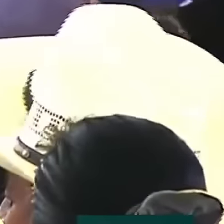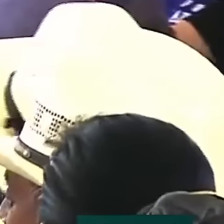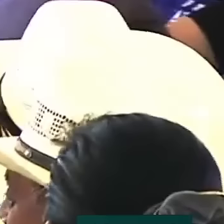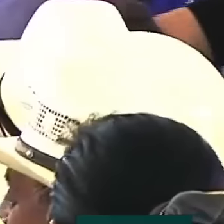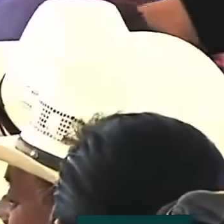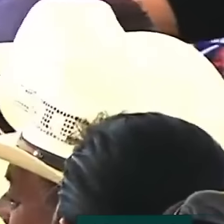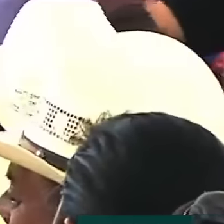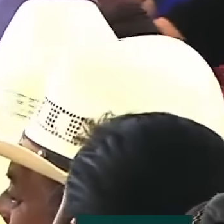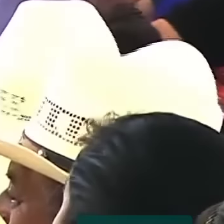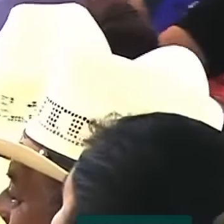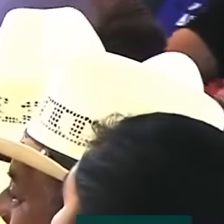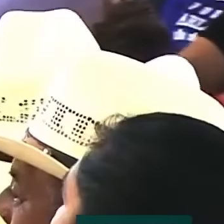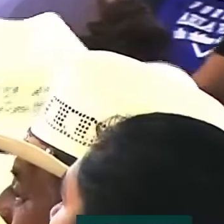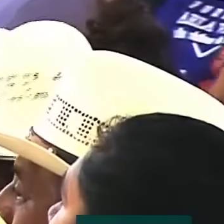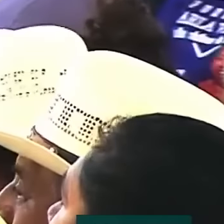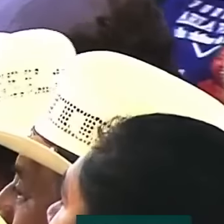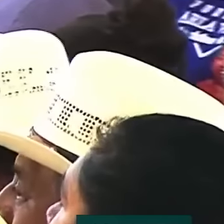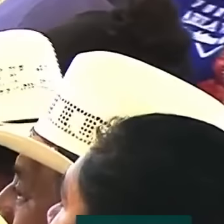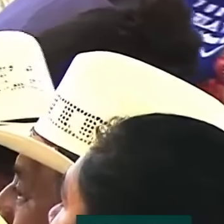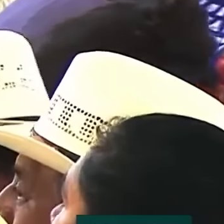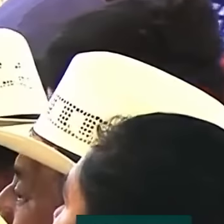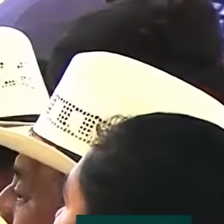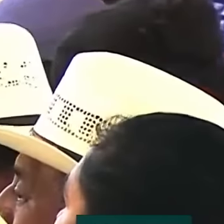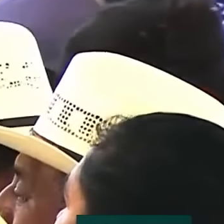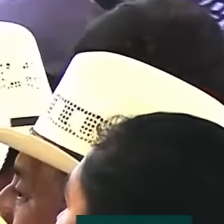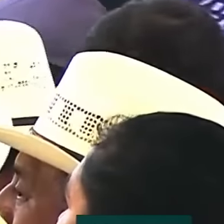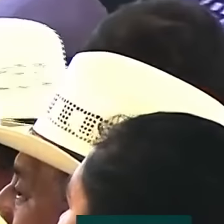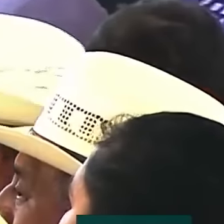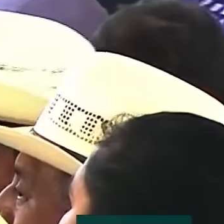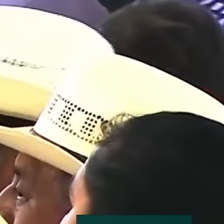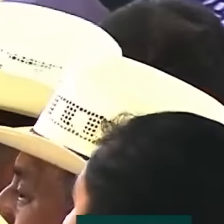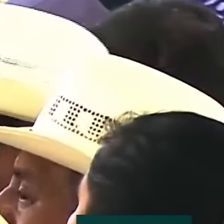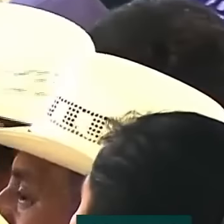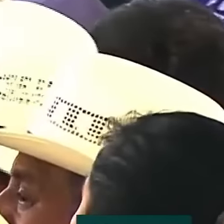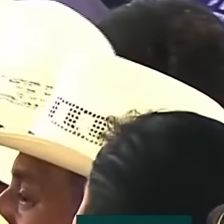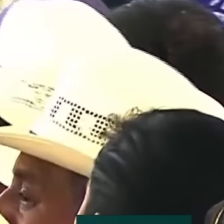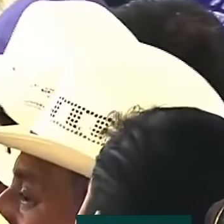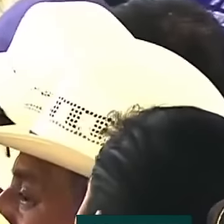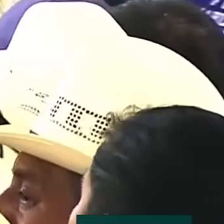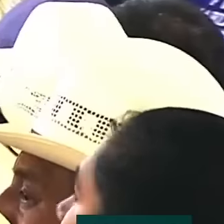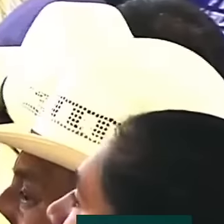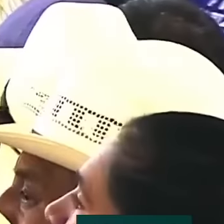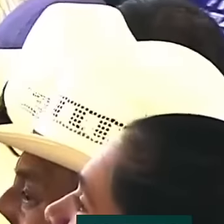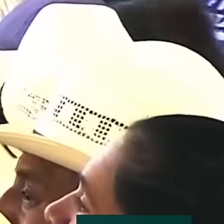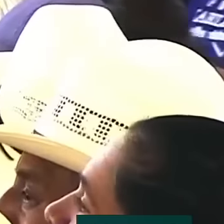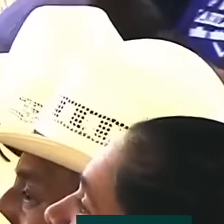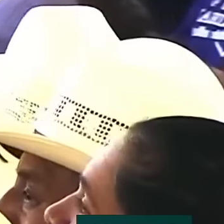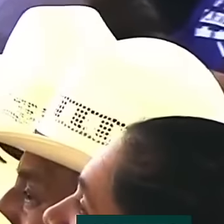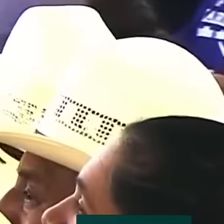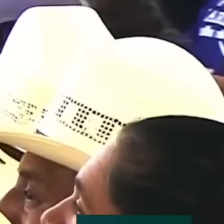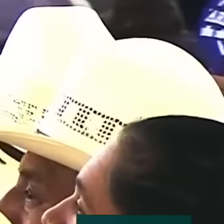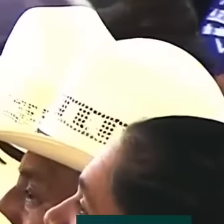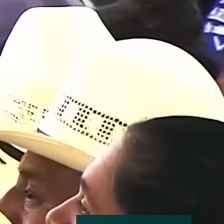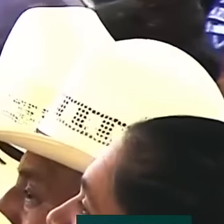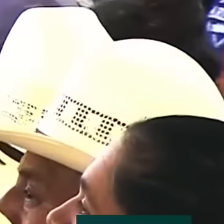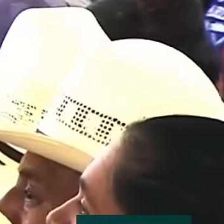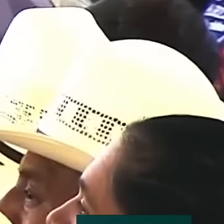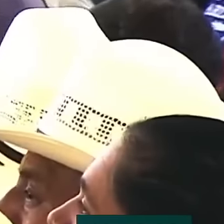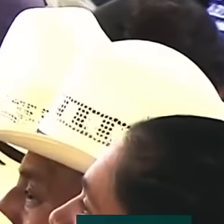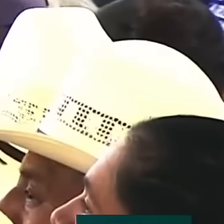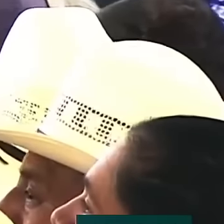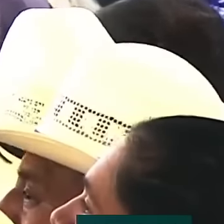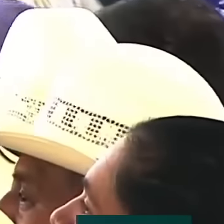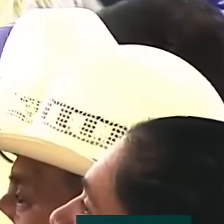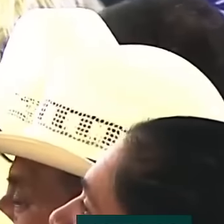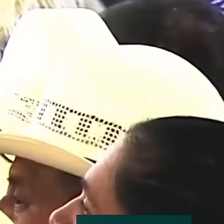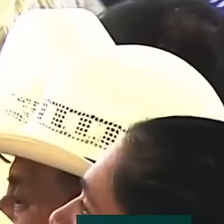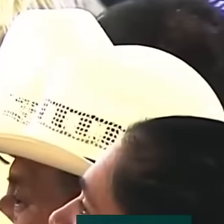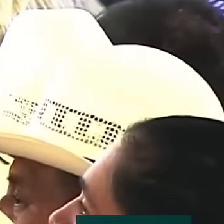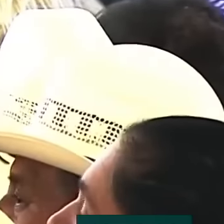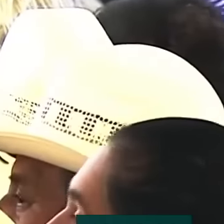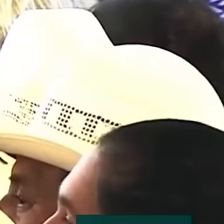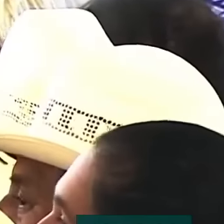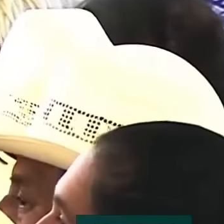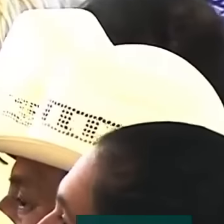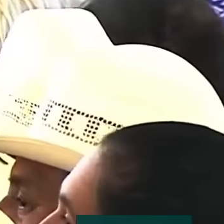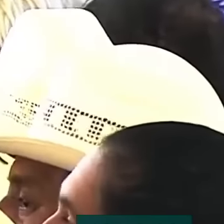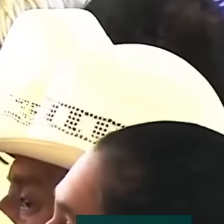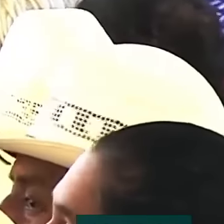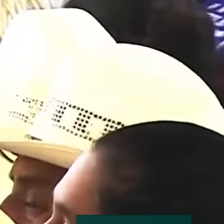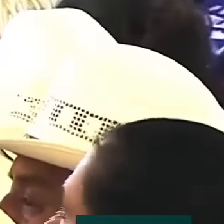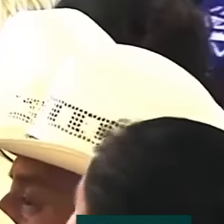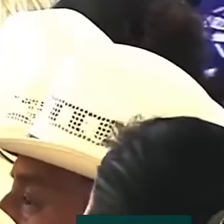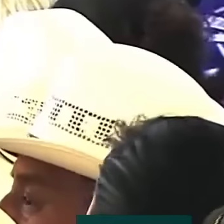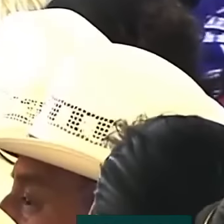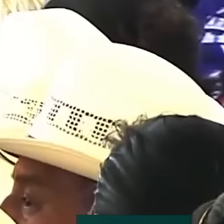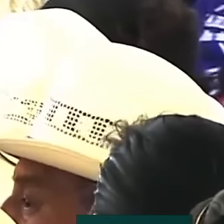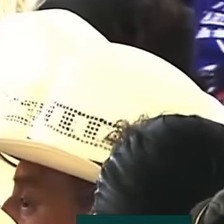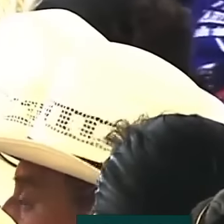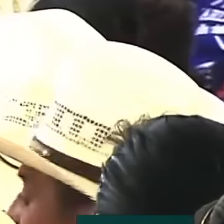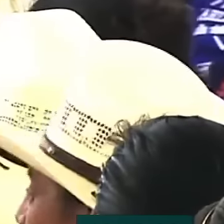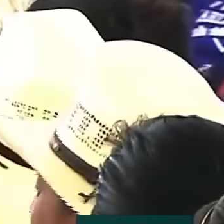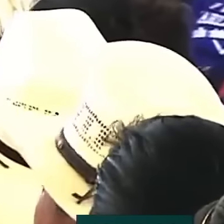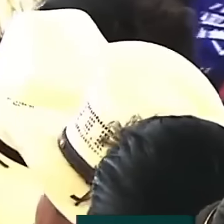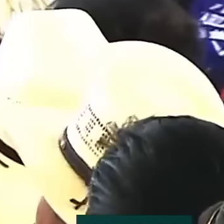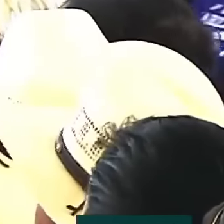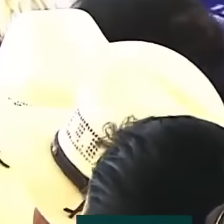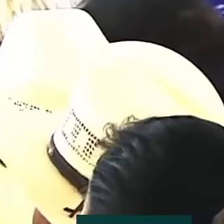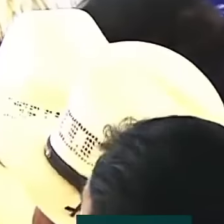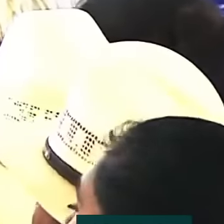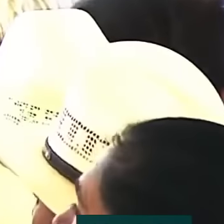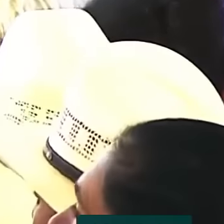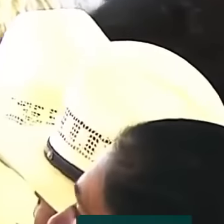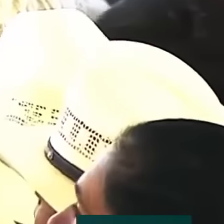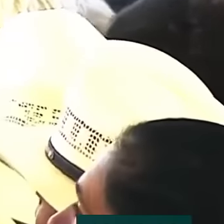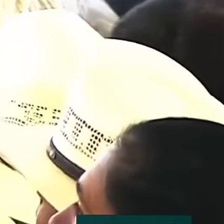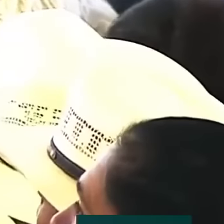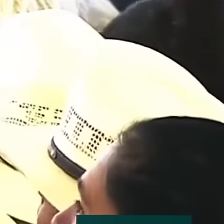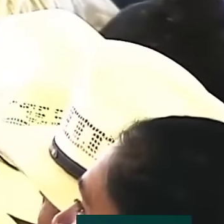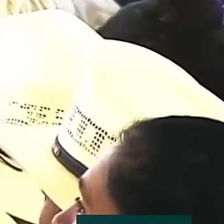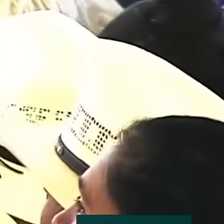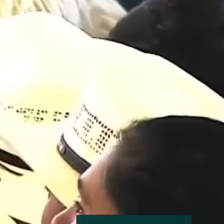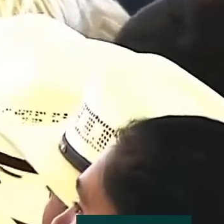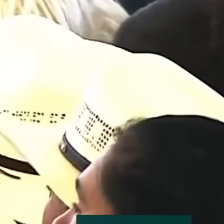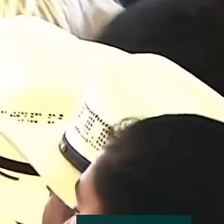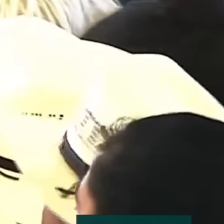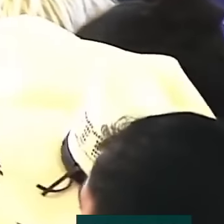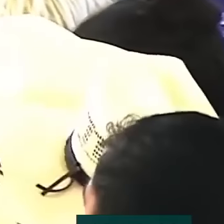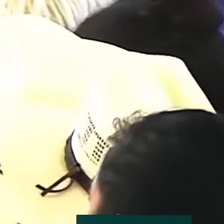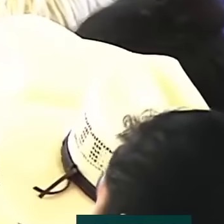1917 Saya